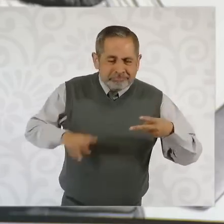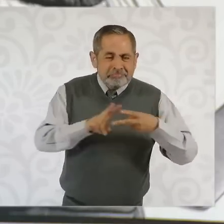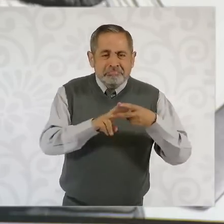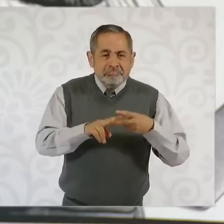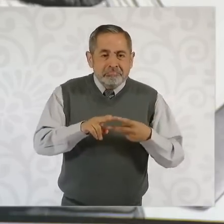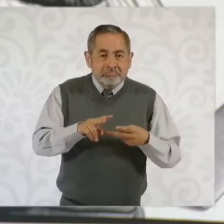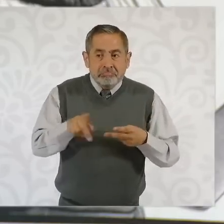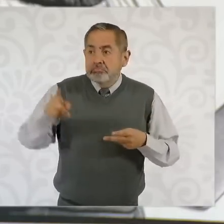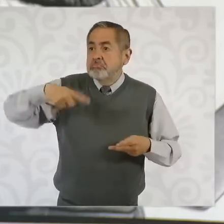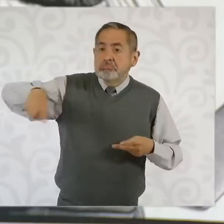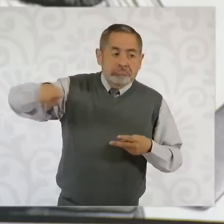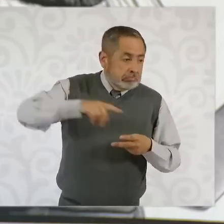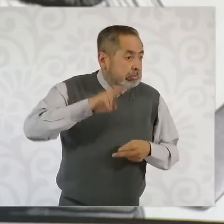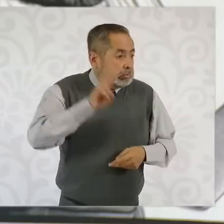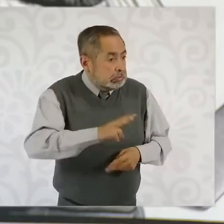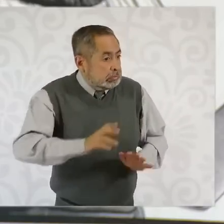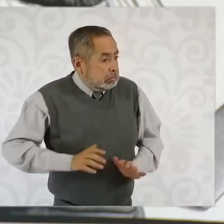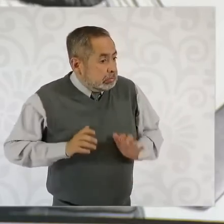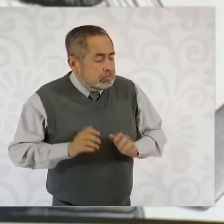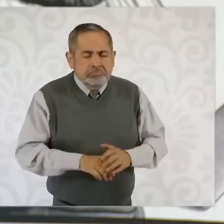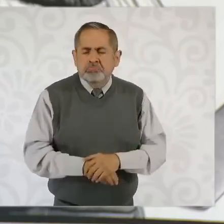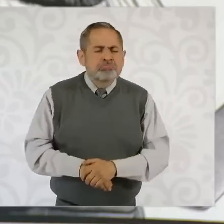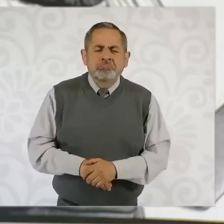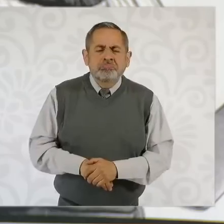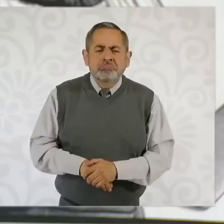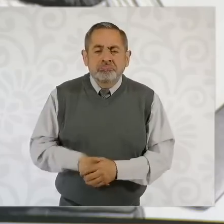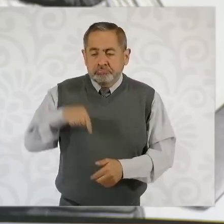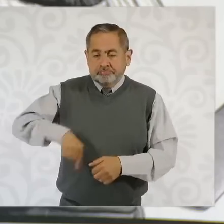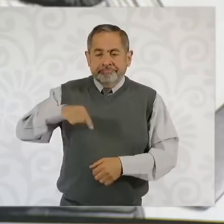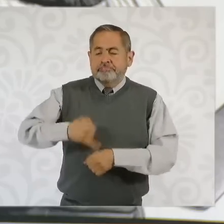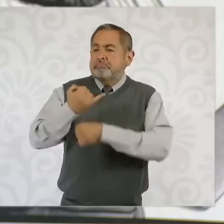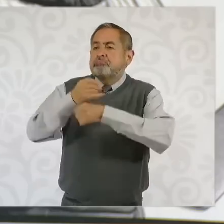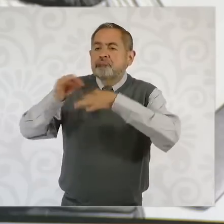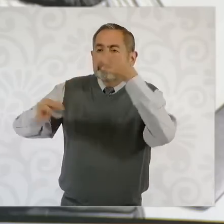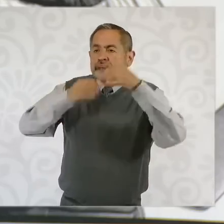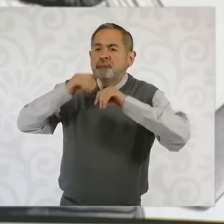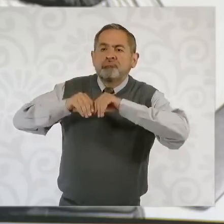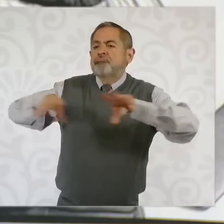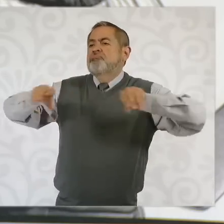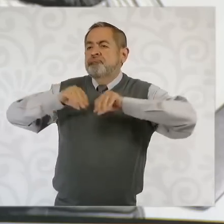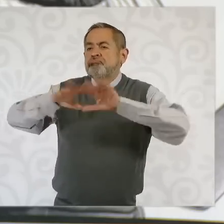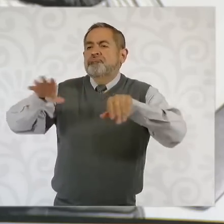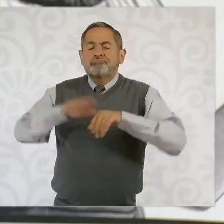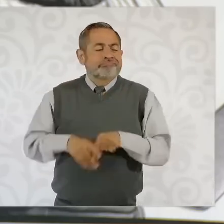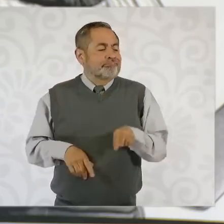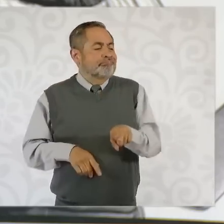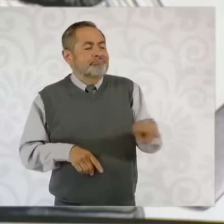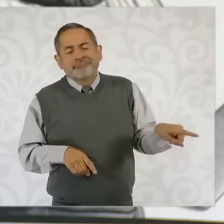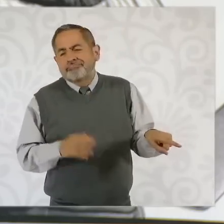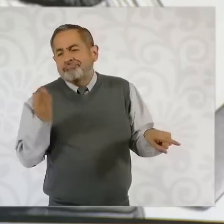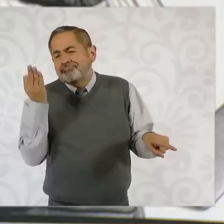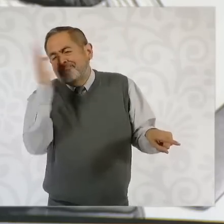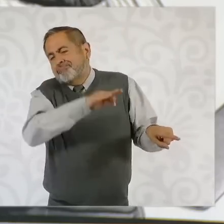también porque lo denunciamos a tiempo y mostramos como la mayoría de eso Pues eran cuentas falsas